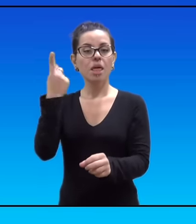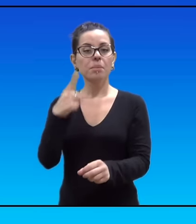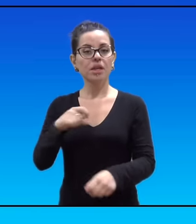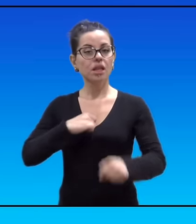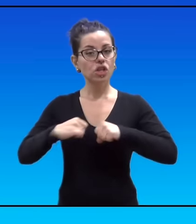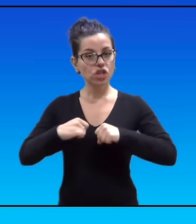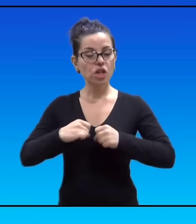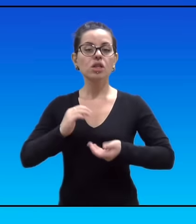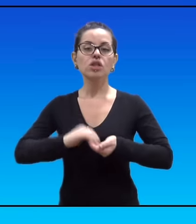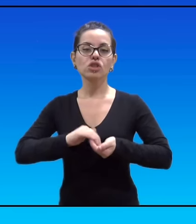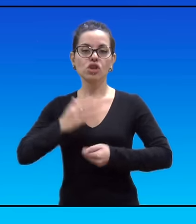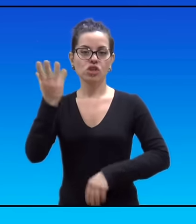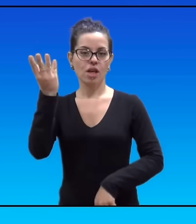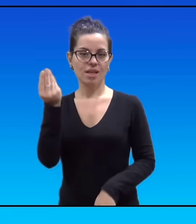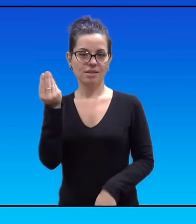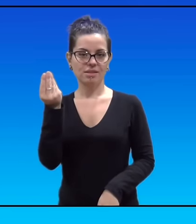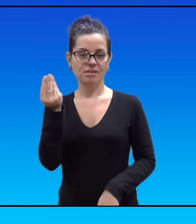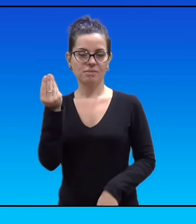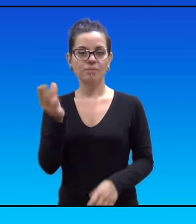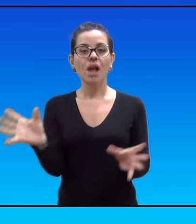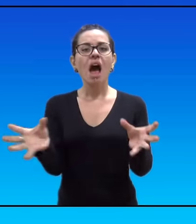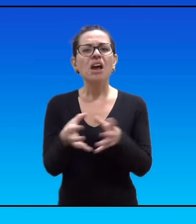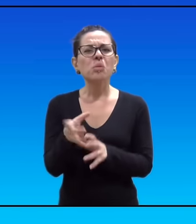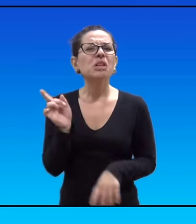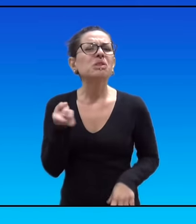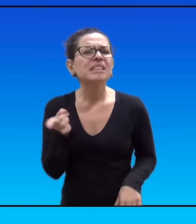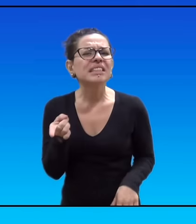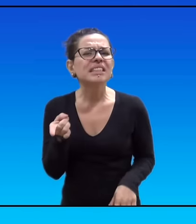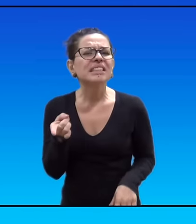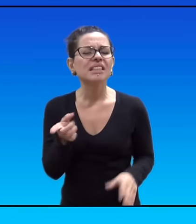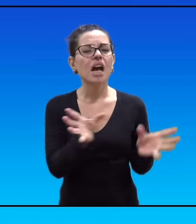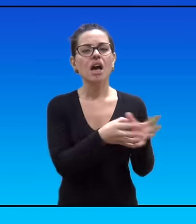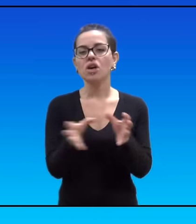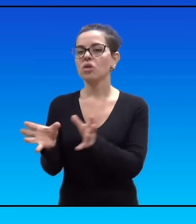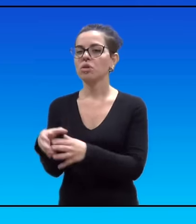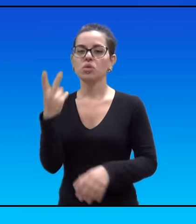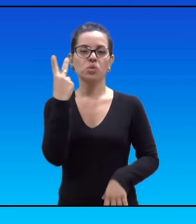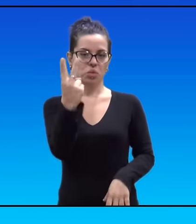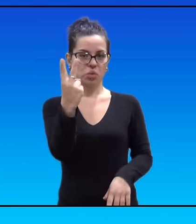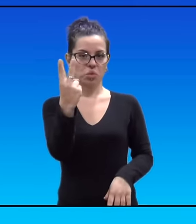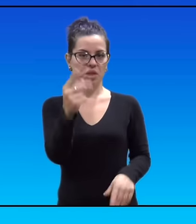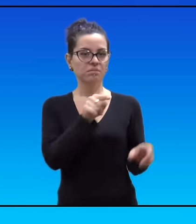per i Dirigenti e i Soci ENS Gli argomenti che verranno trattati sono 2: